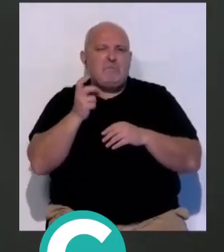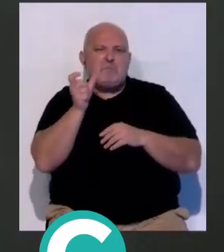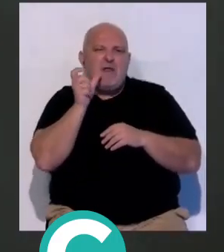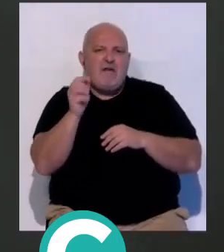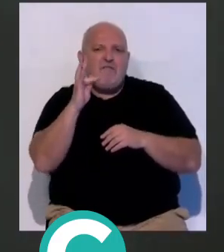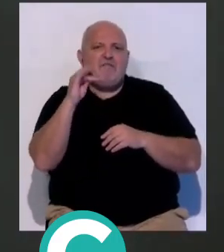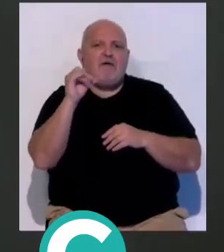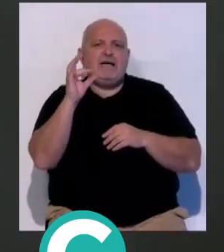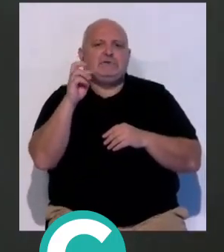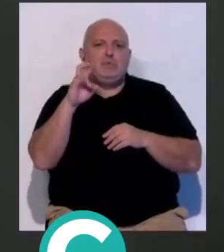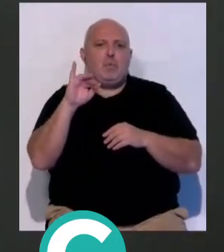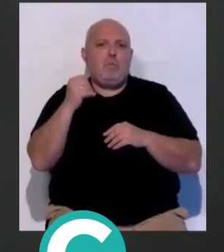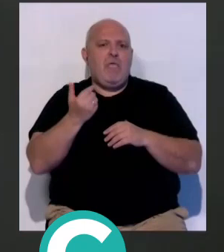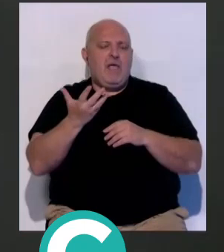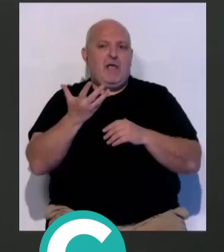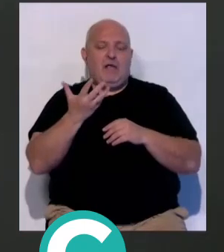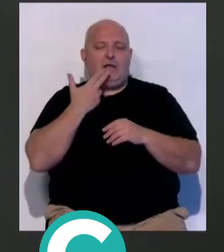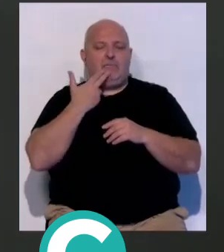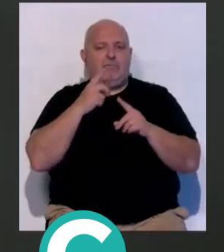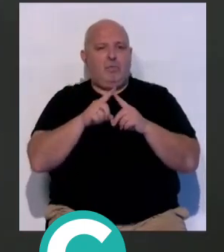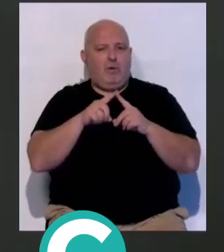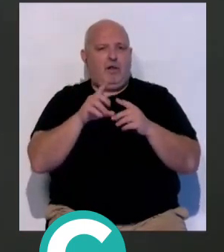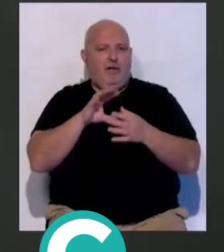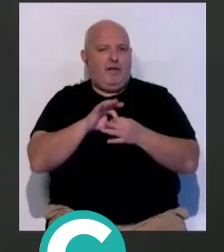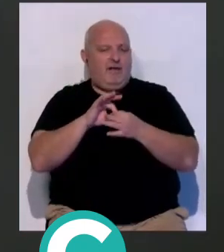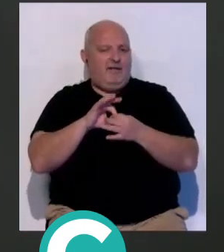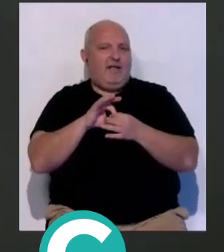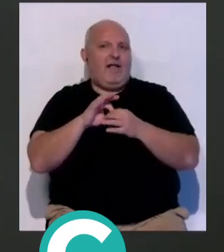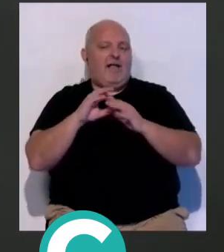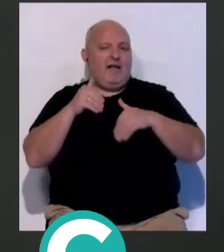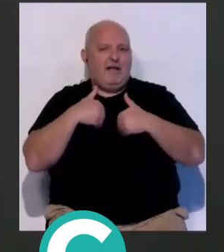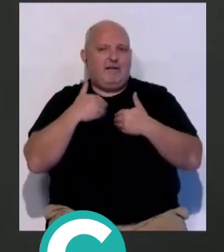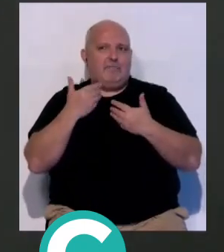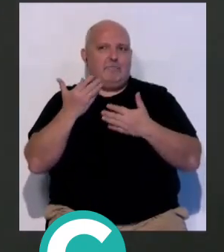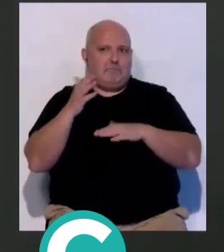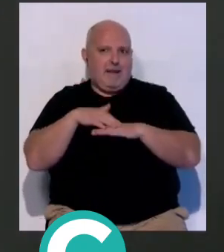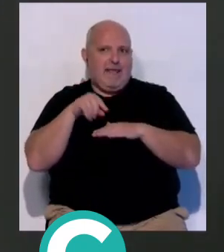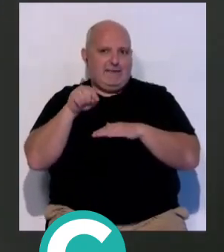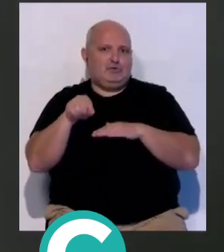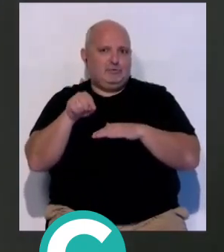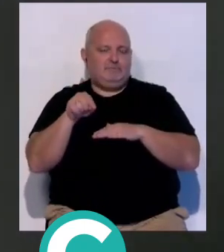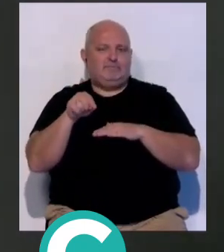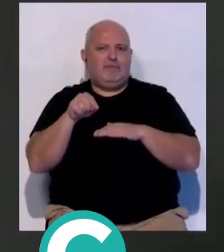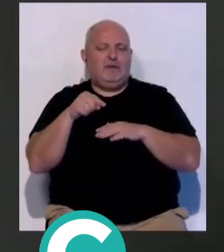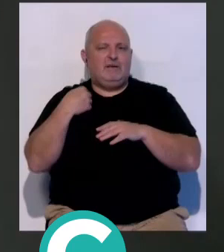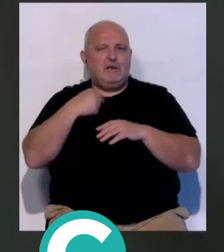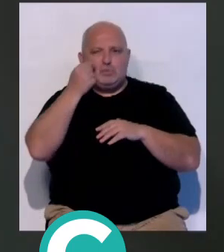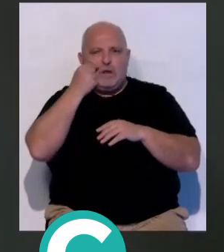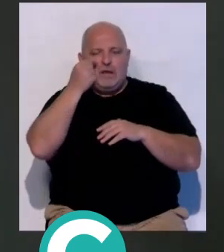aquí para decirle a Guillermo que que me ayude en esa campaña porque yo me suena mía ya la persona